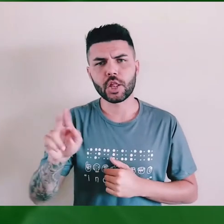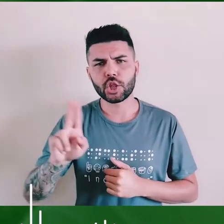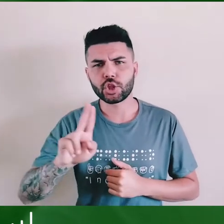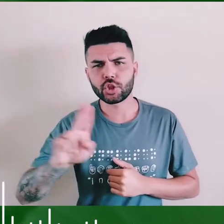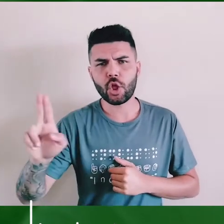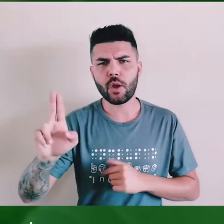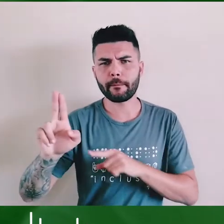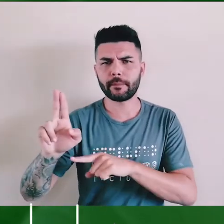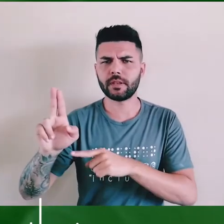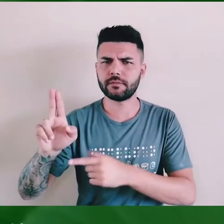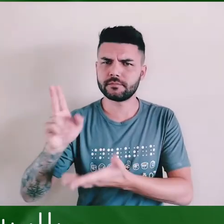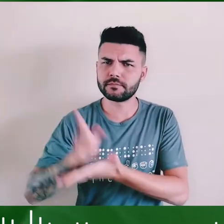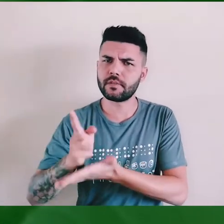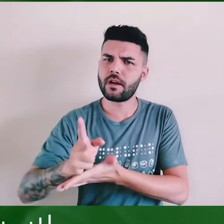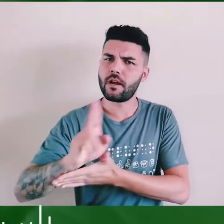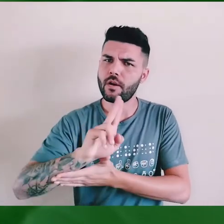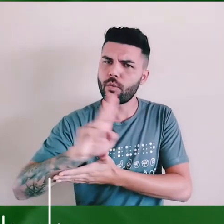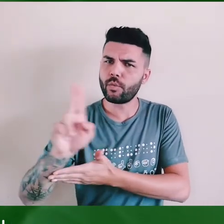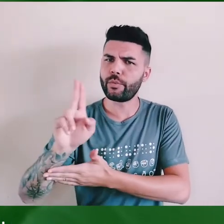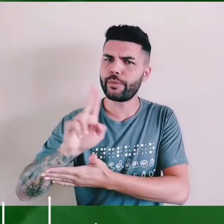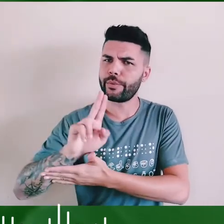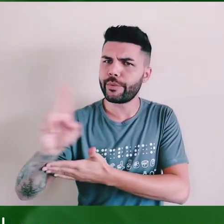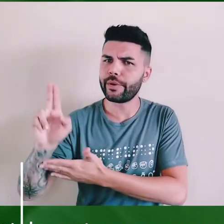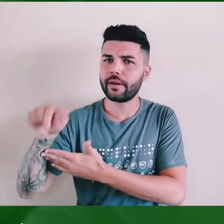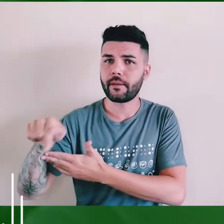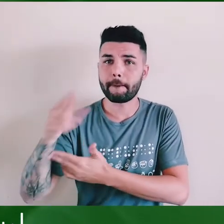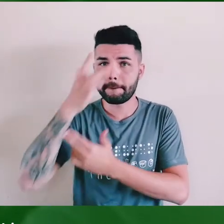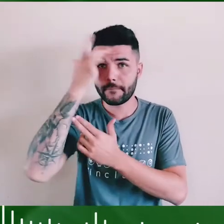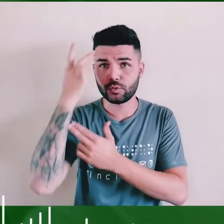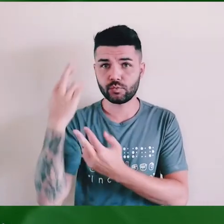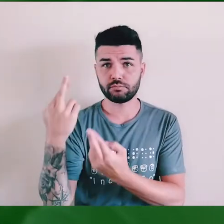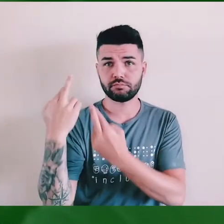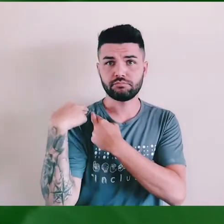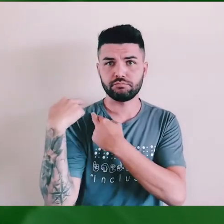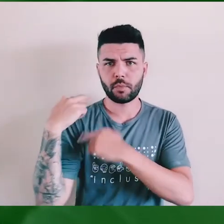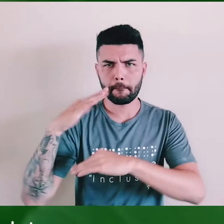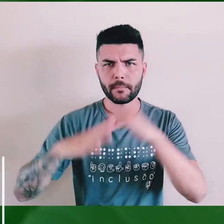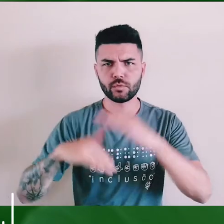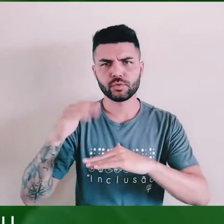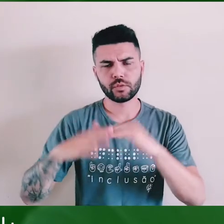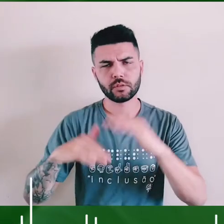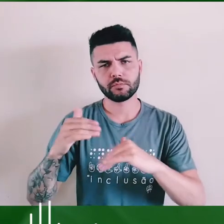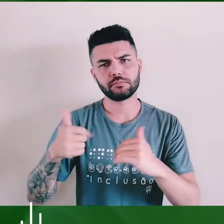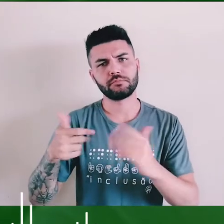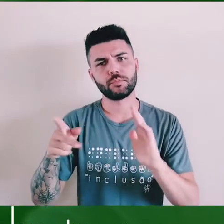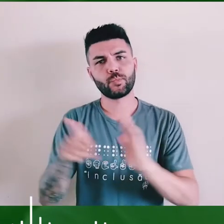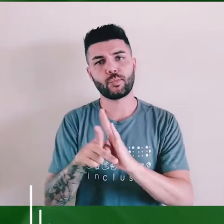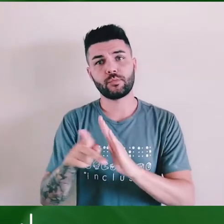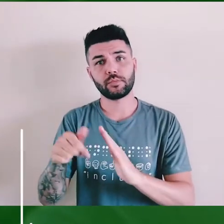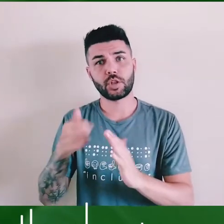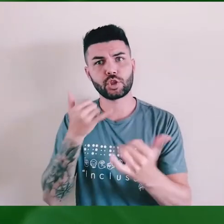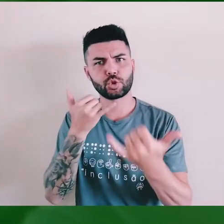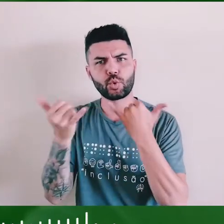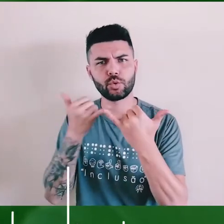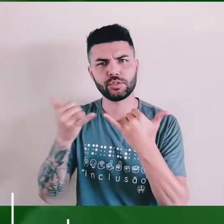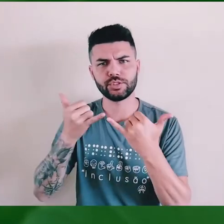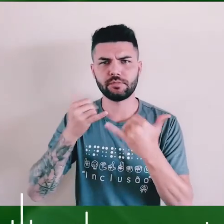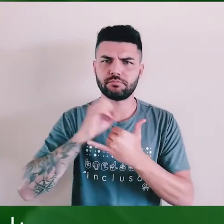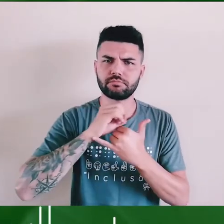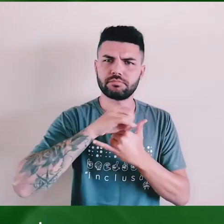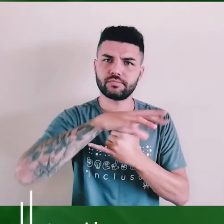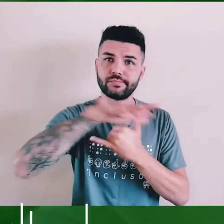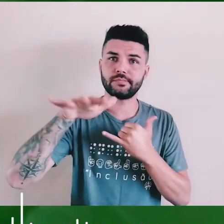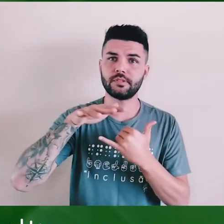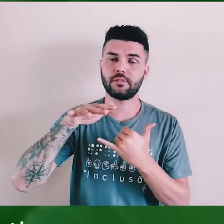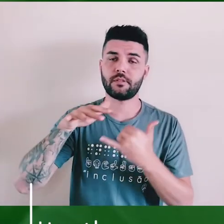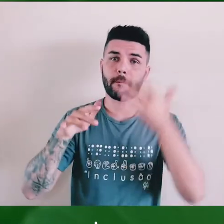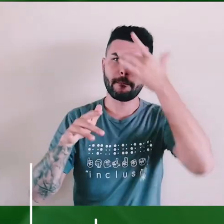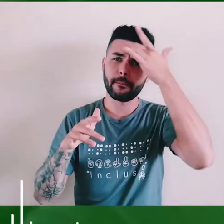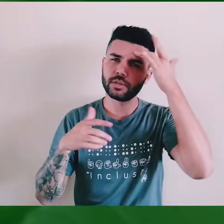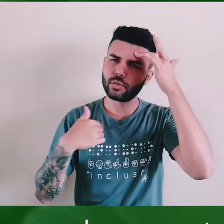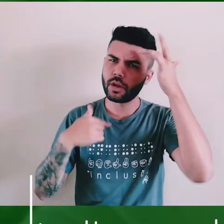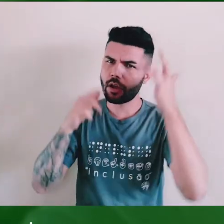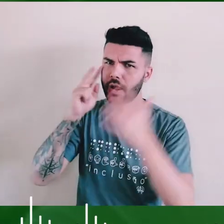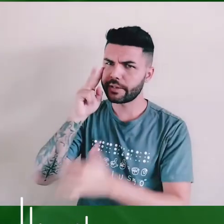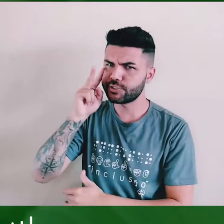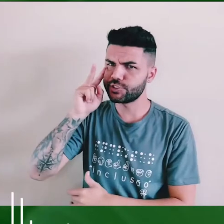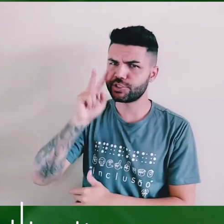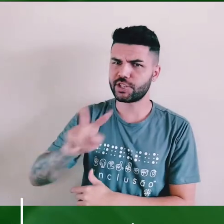frequente na mídia. Com certeza algumas pessoas conseguiram enxergar você como uma influência,